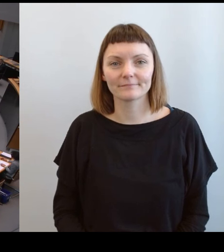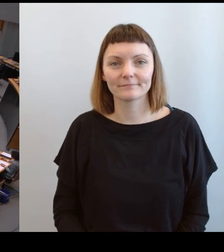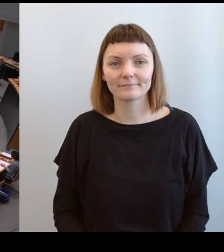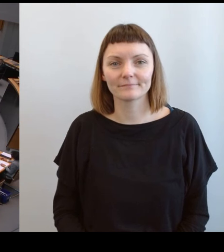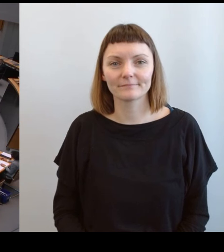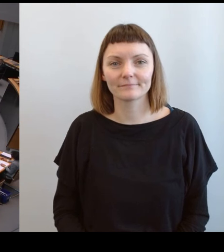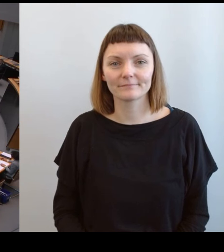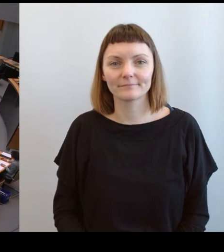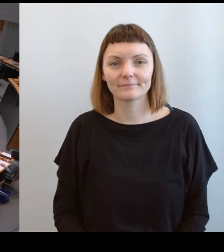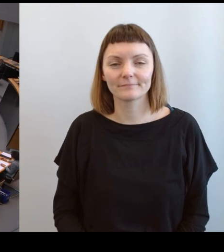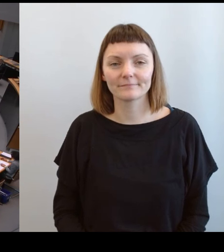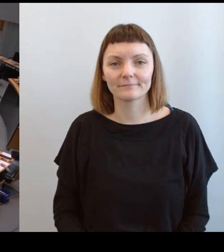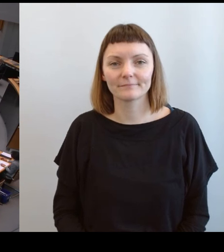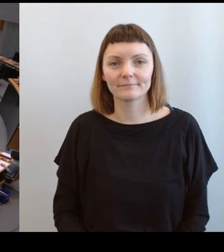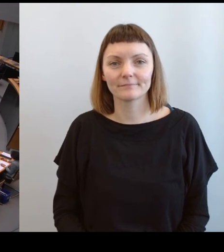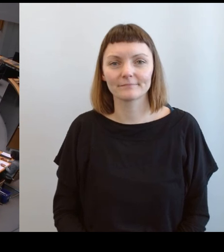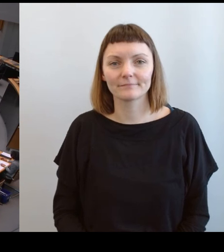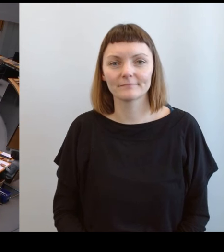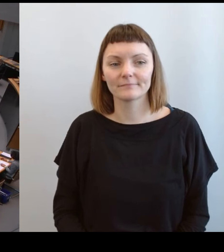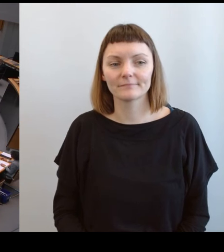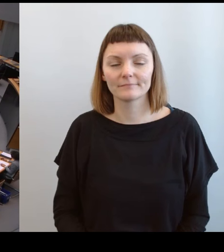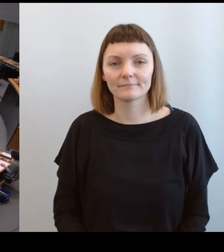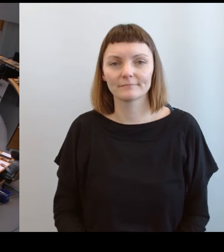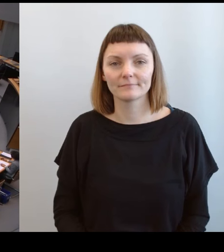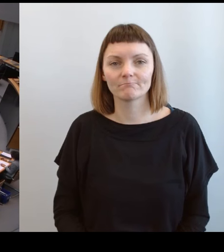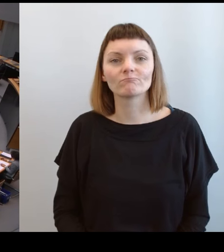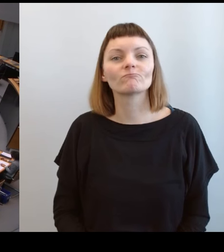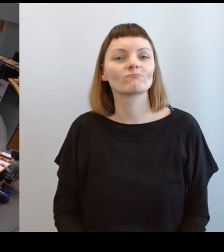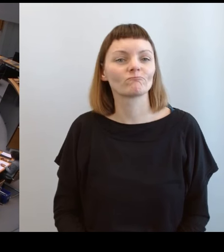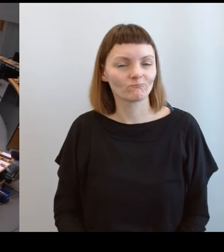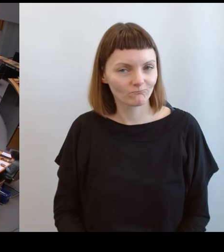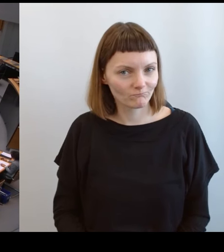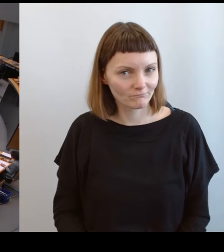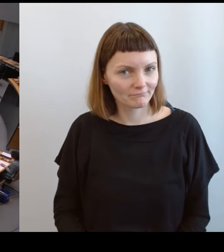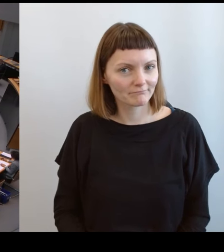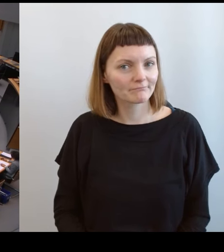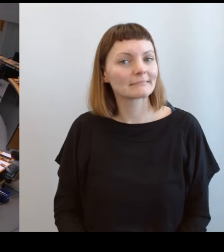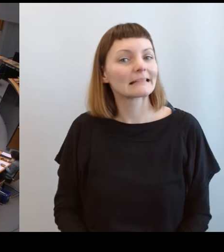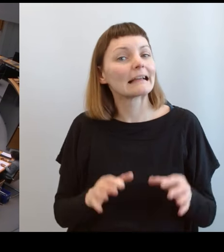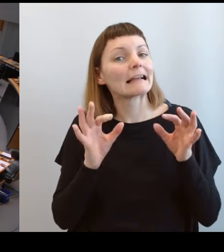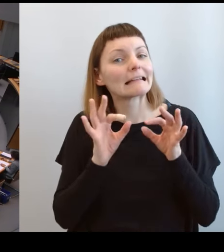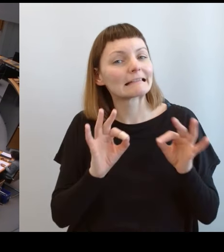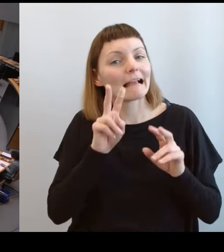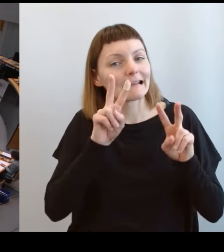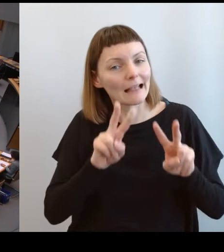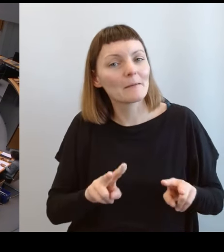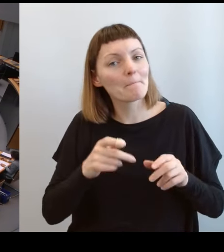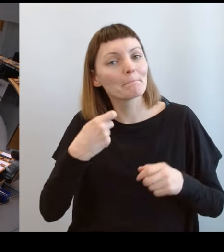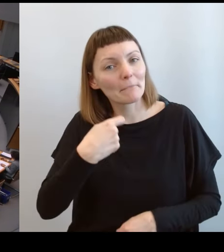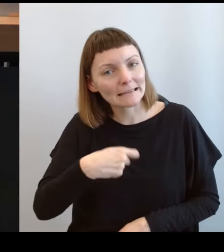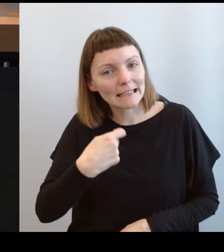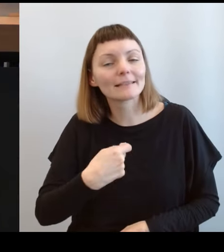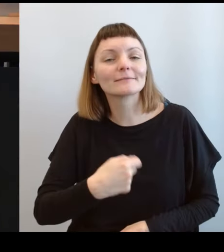(Rednerwechsel) Ja, Sehr geehrter Herr Präsident! Herr Präsident! Liebe Kolleginnen! Vielen Dank für die Ankündigung, Damiano. Mal gespannt, vielleicht kommen wir über den